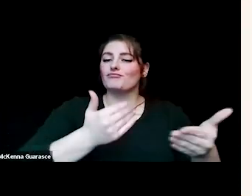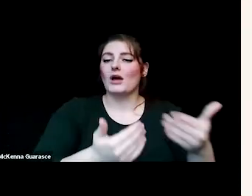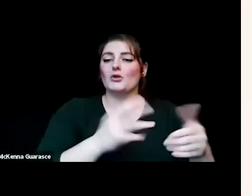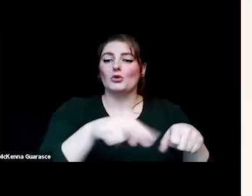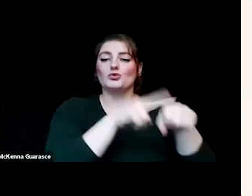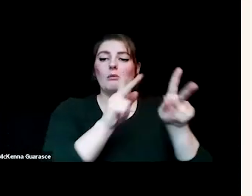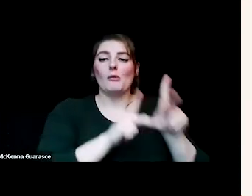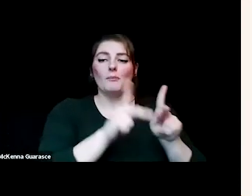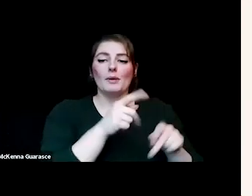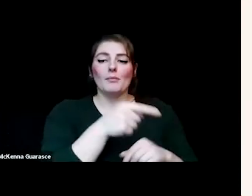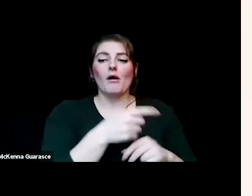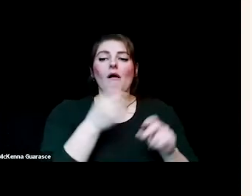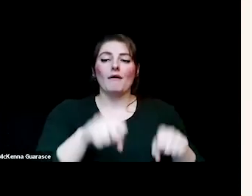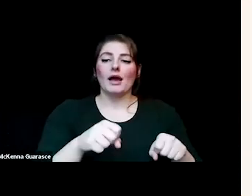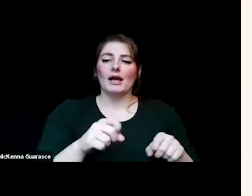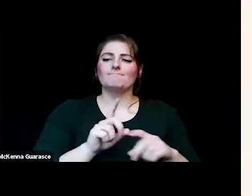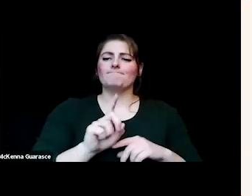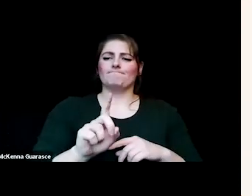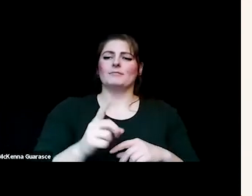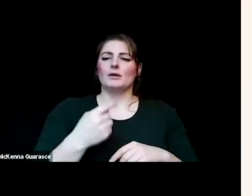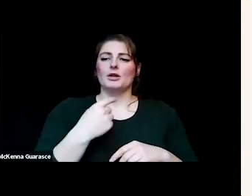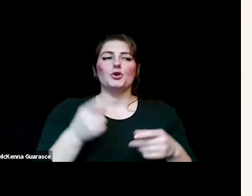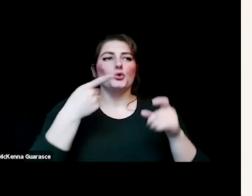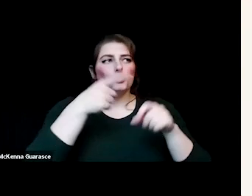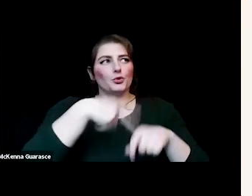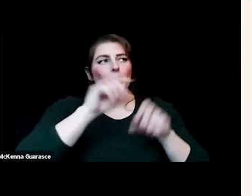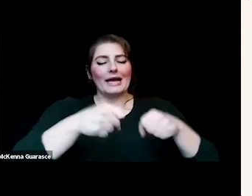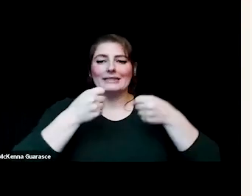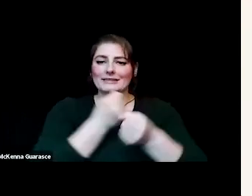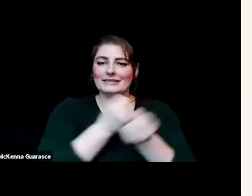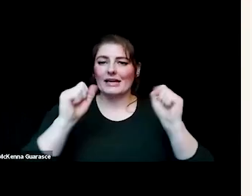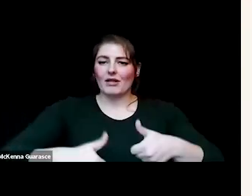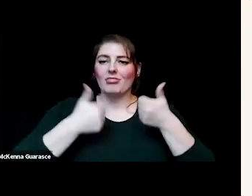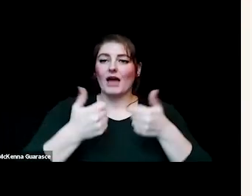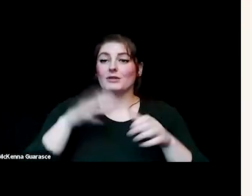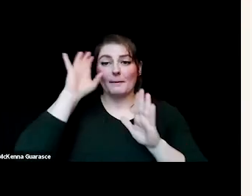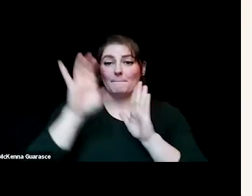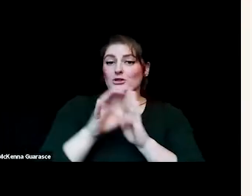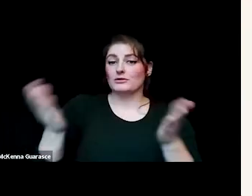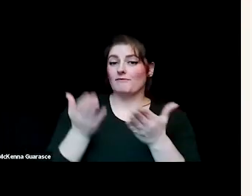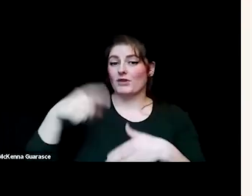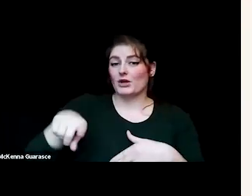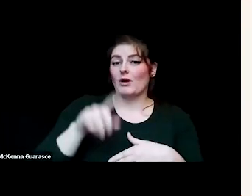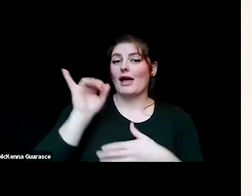para intervenir y salvar una vida. Lo que están viendo en estas fotos es la naloxona,